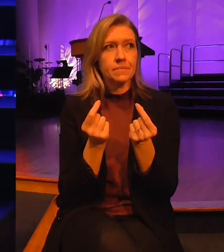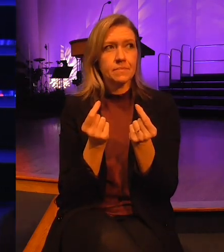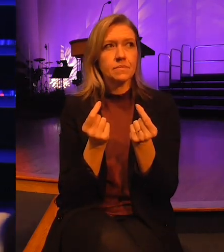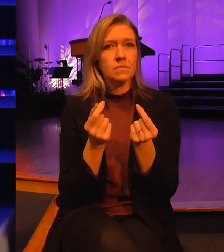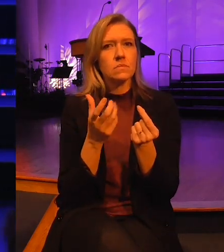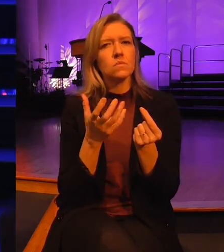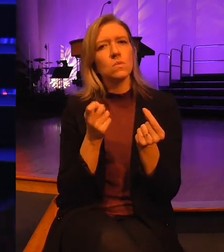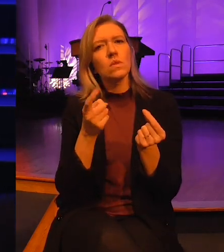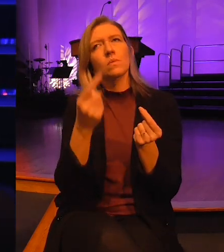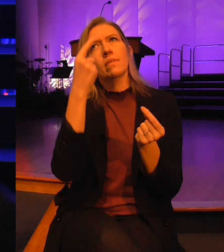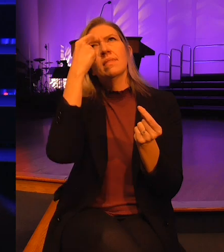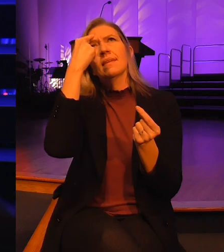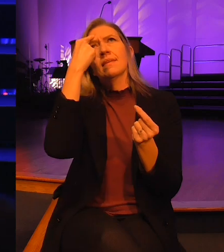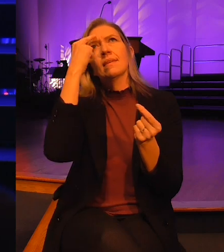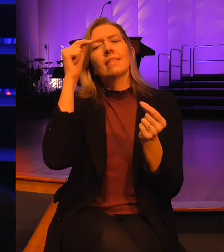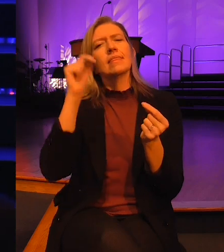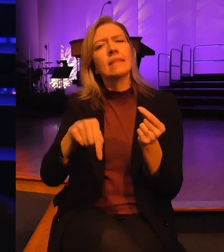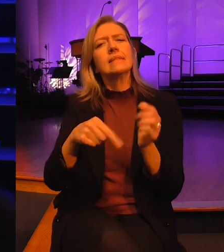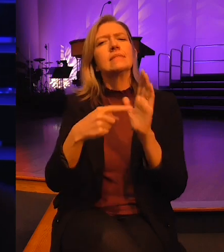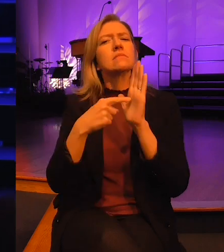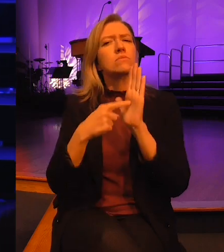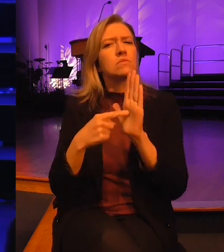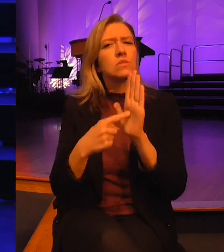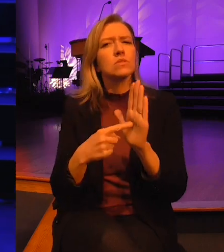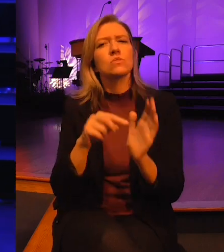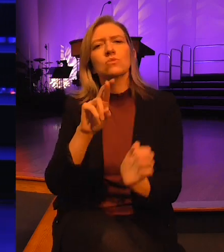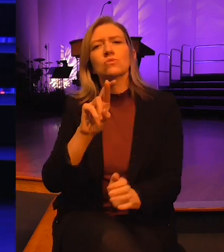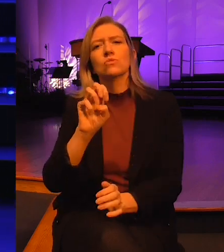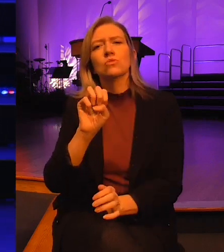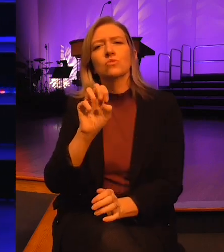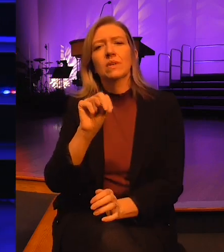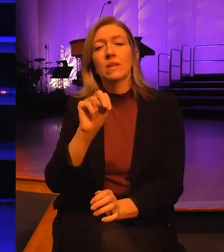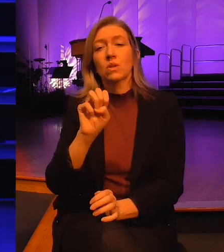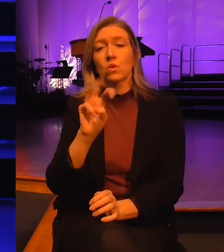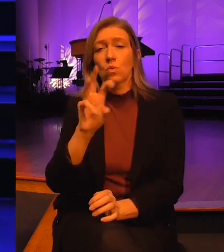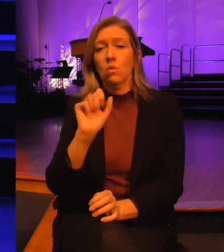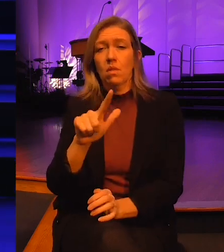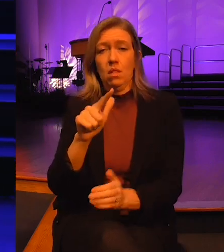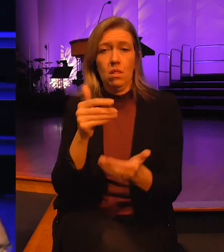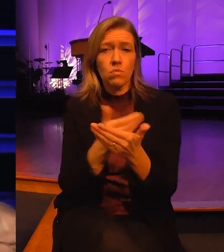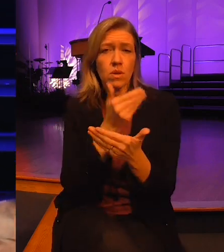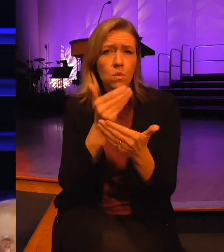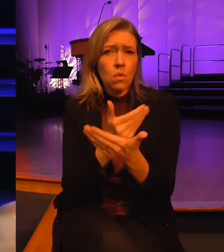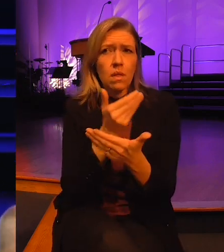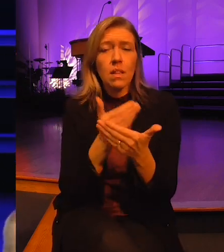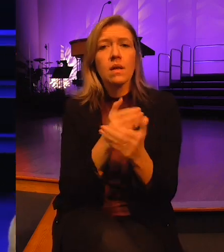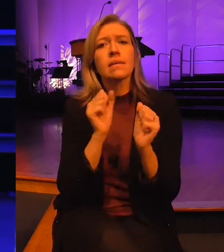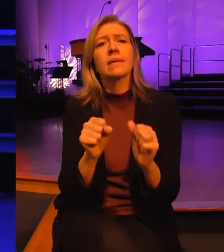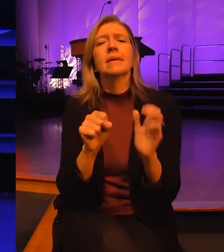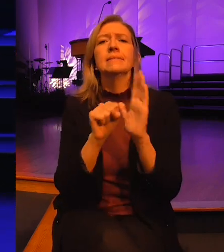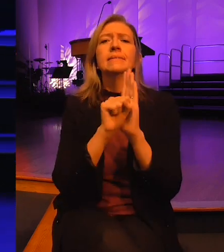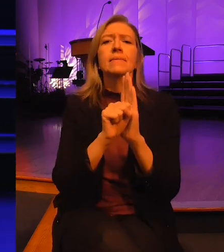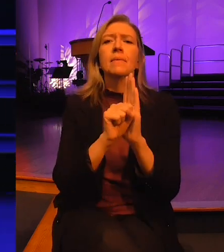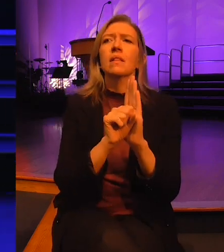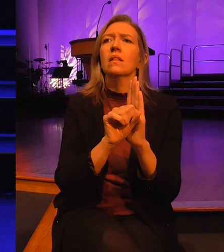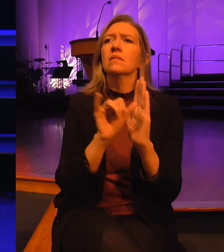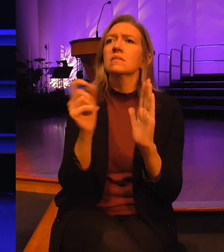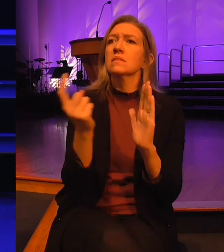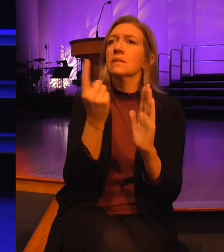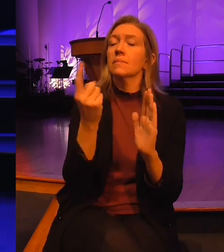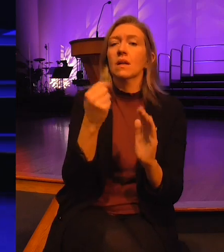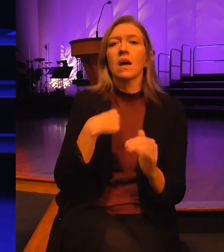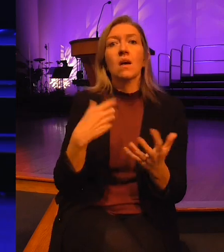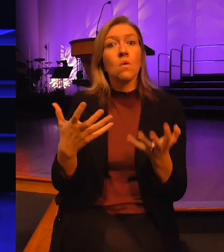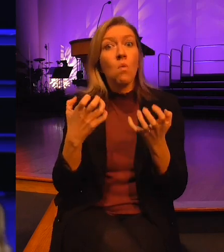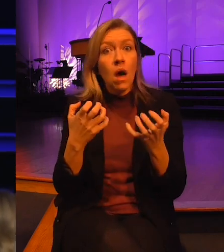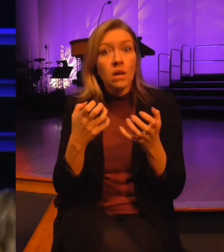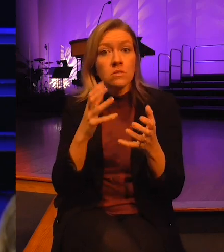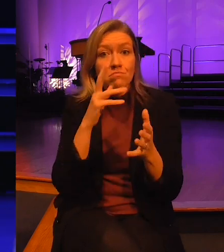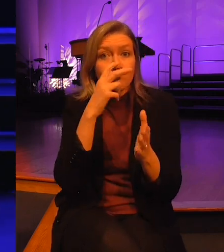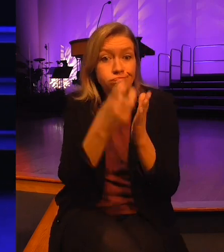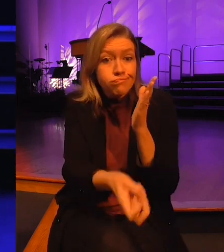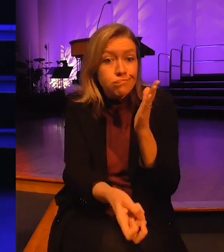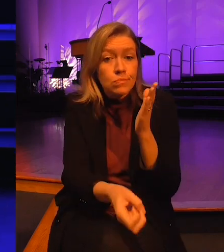de renovación para que pueda simbolizar aquello en lo que quieres entrar o una nueva Elección. Puede